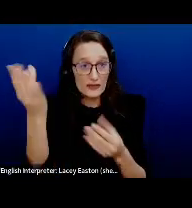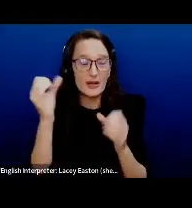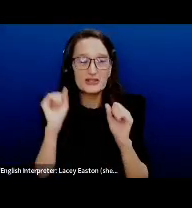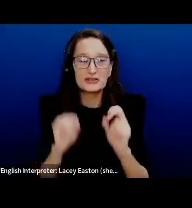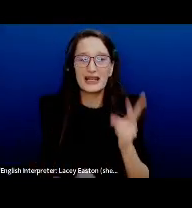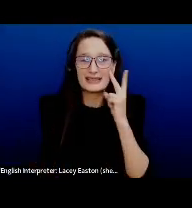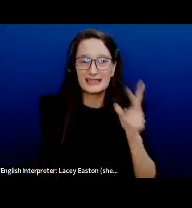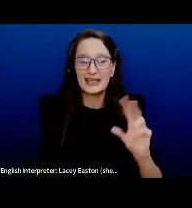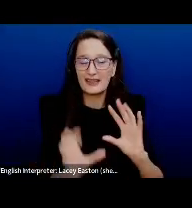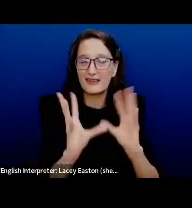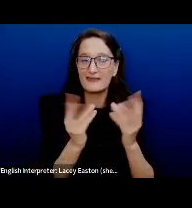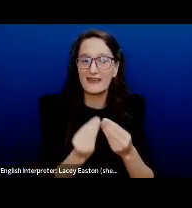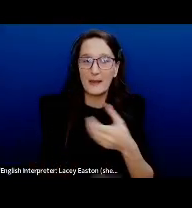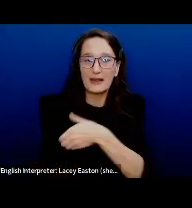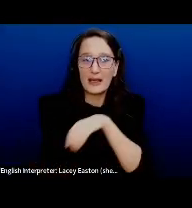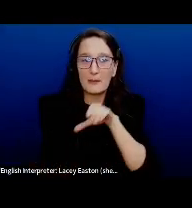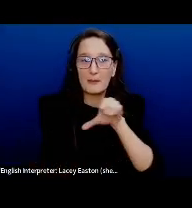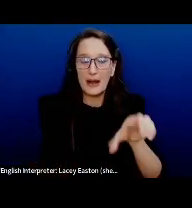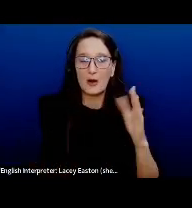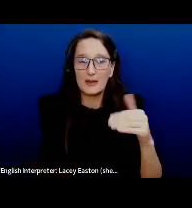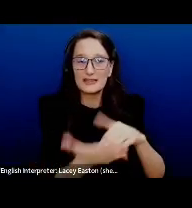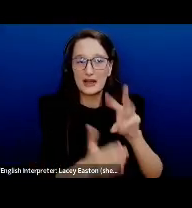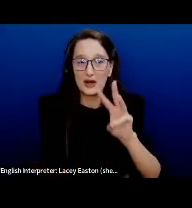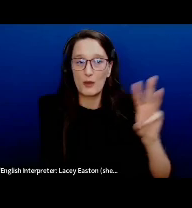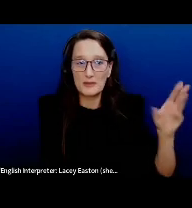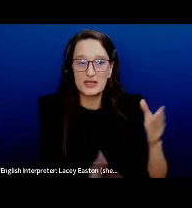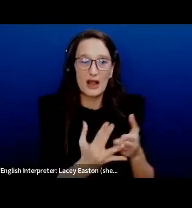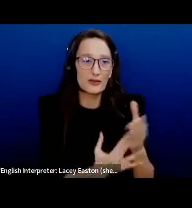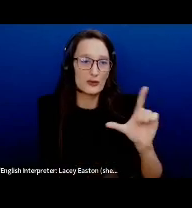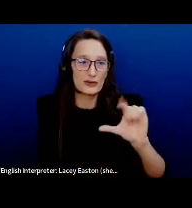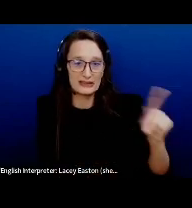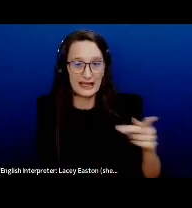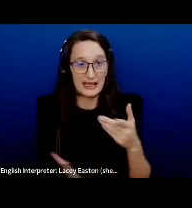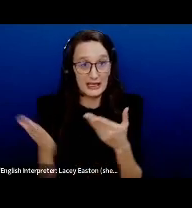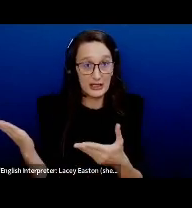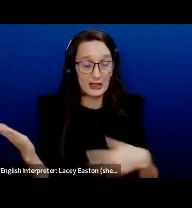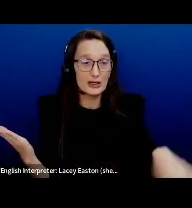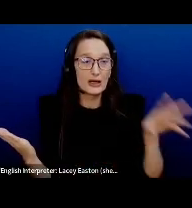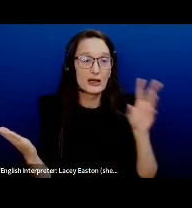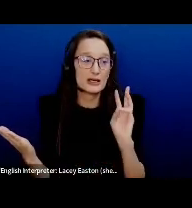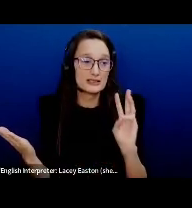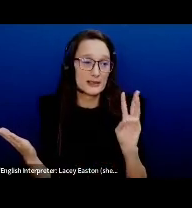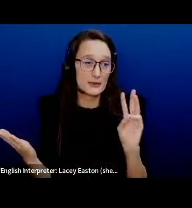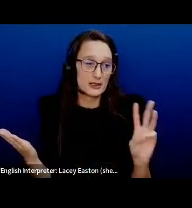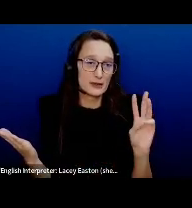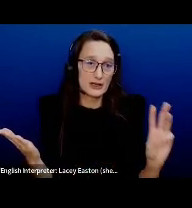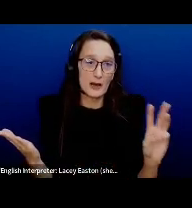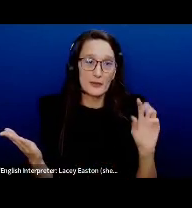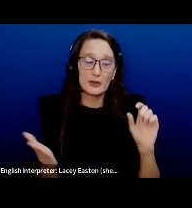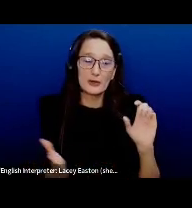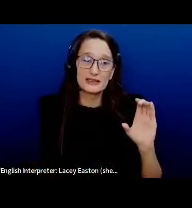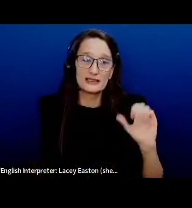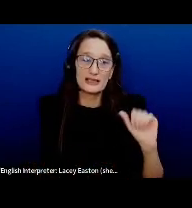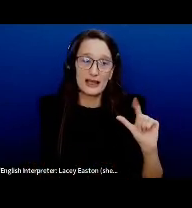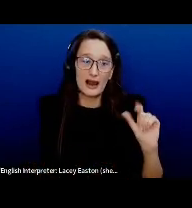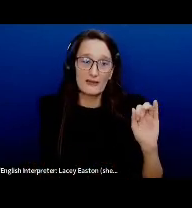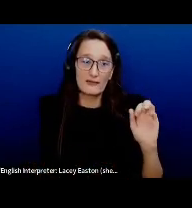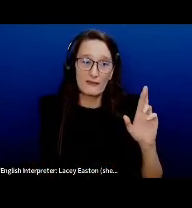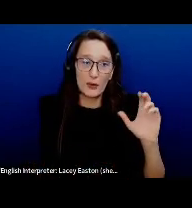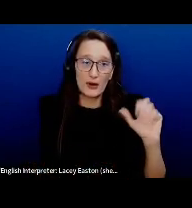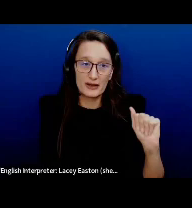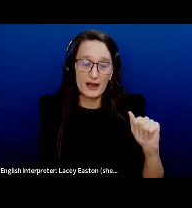sitio web del Centro de Empoderamiento Familiar a través del enlace que se agregó aquí. Es www.Californiafamilypowermentcenters.org